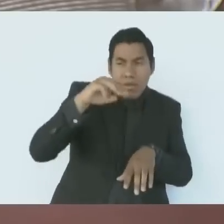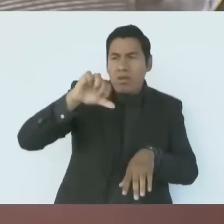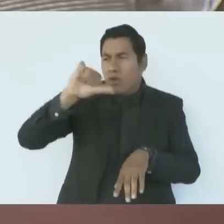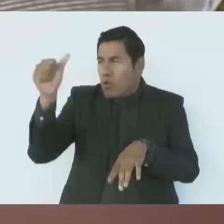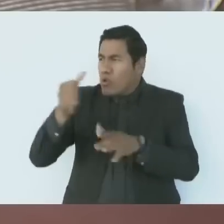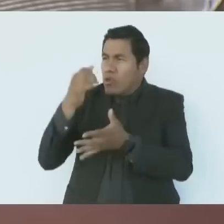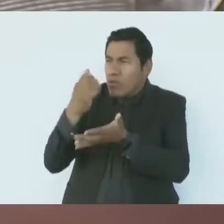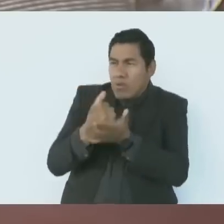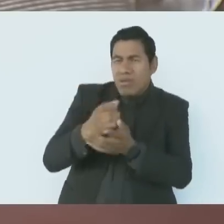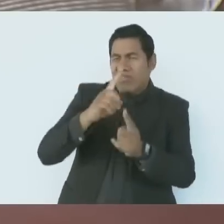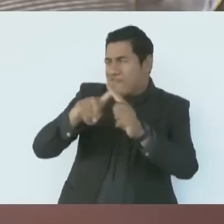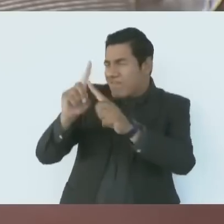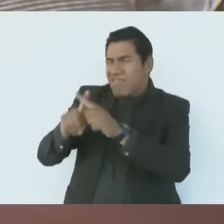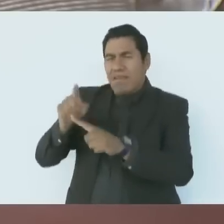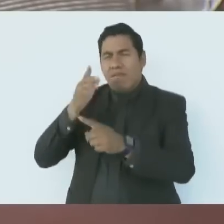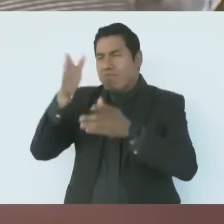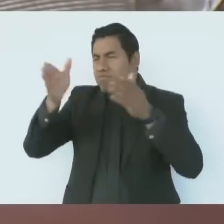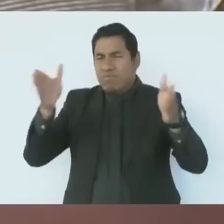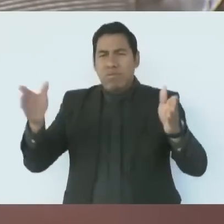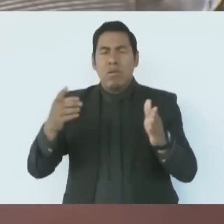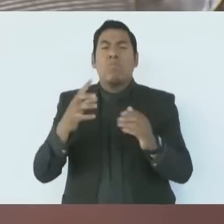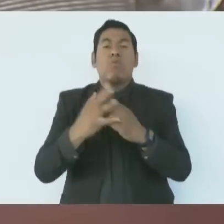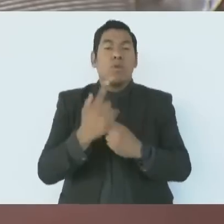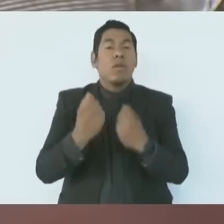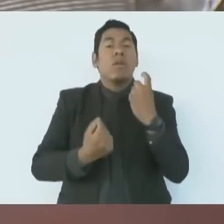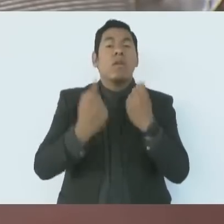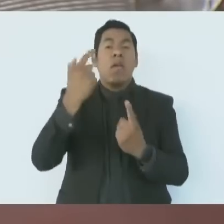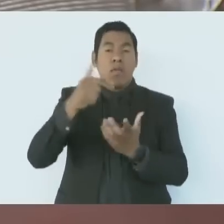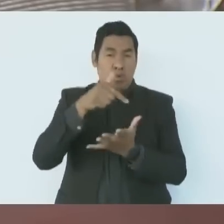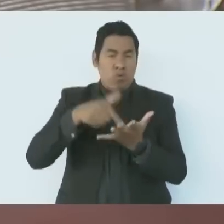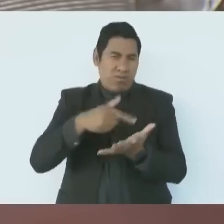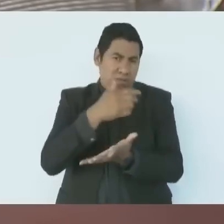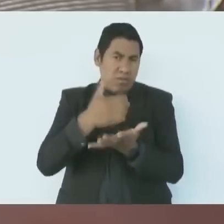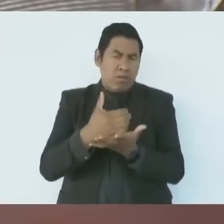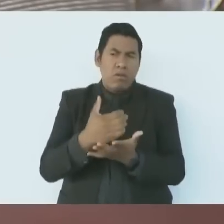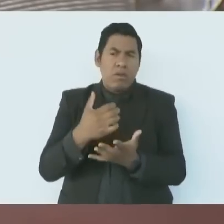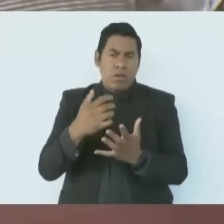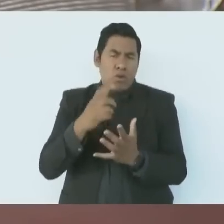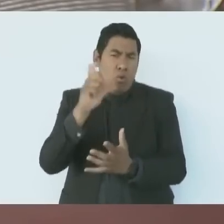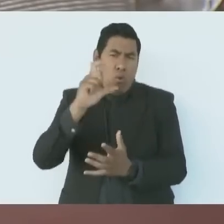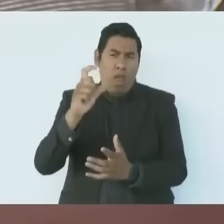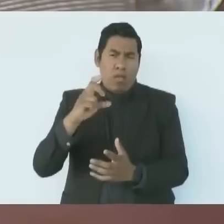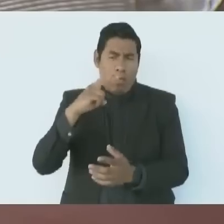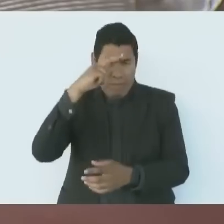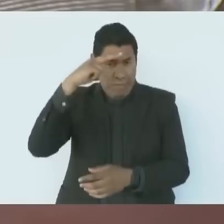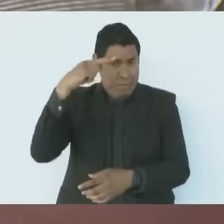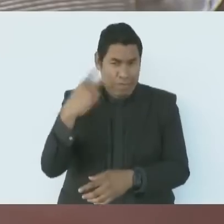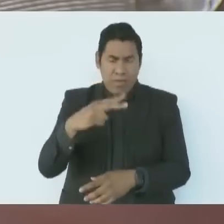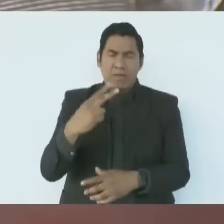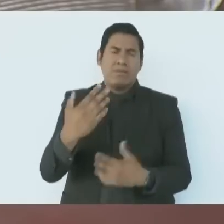padecen temperaturas altas y que en tiempo de verano eso representa un costo mayor para sus